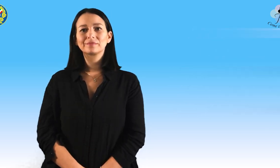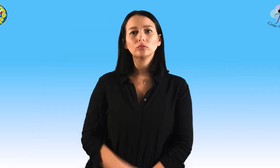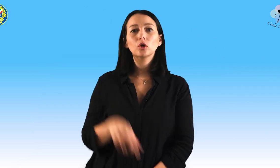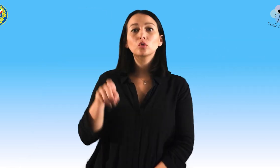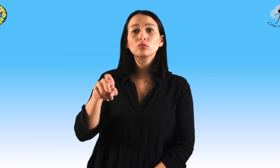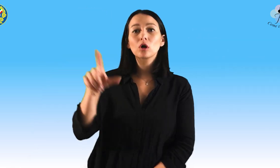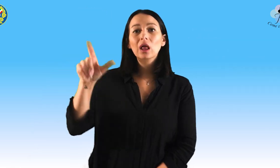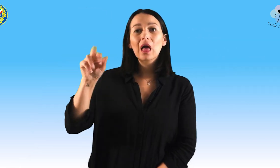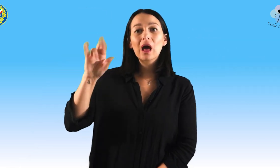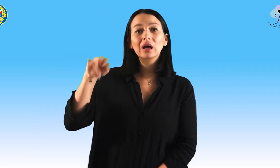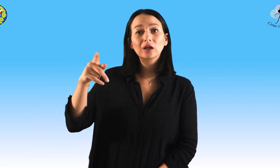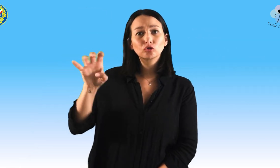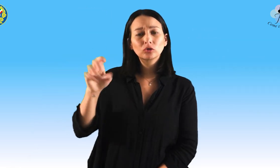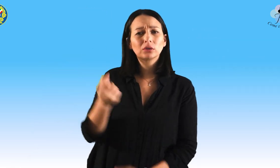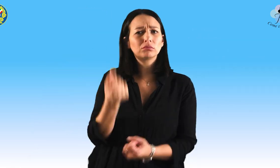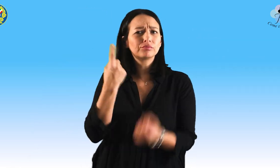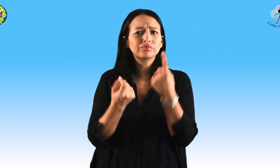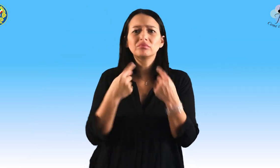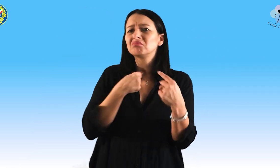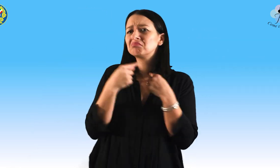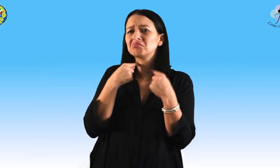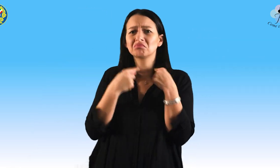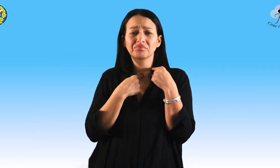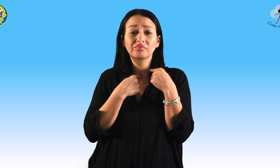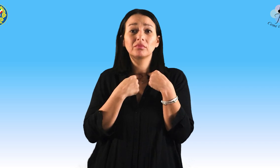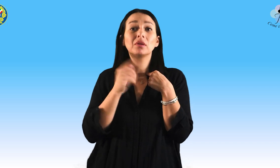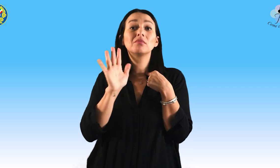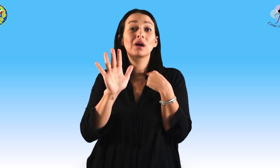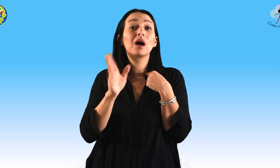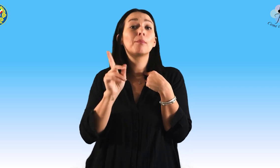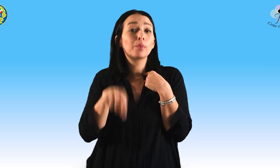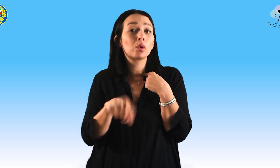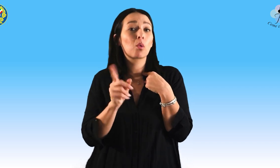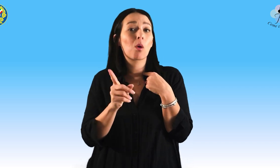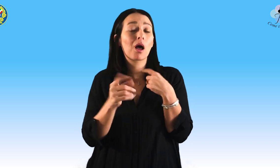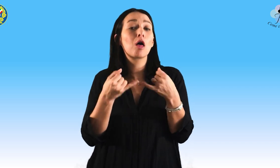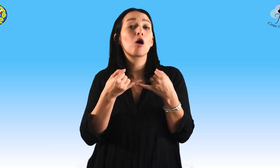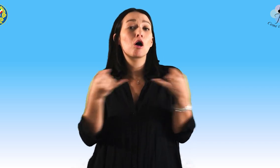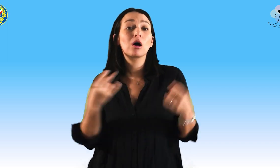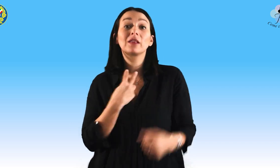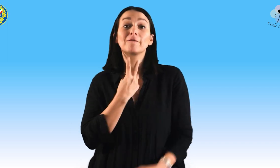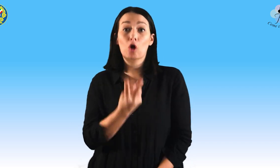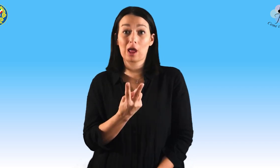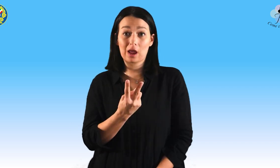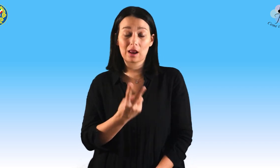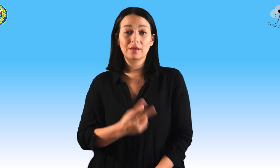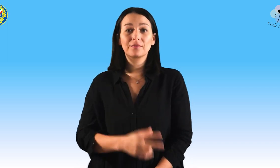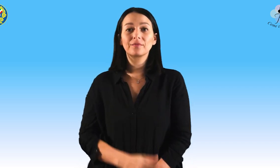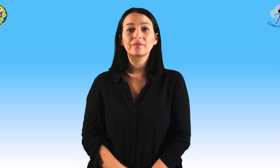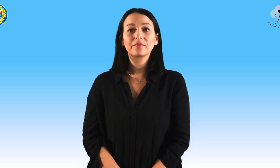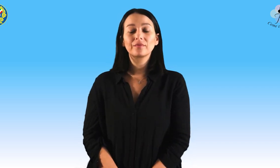Può insorgere in qualsiasi regione della laringe, anche se le corde vocali sono la sede preferenziale.